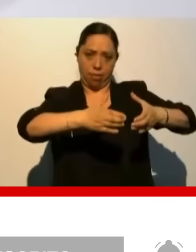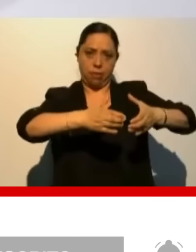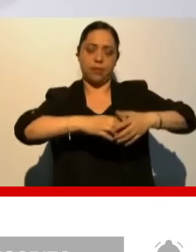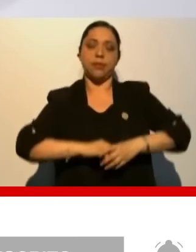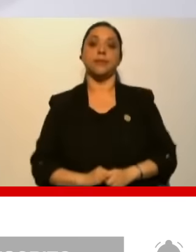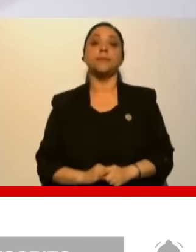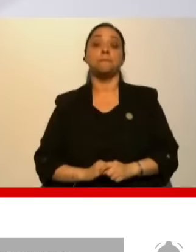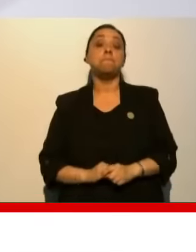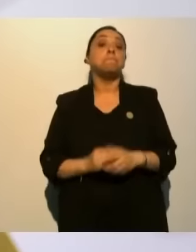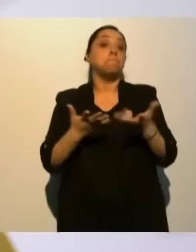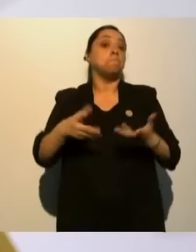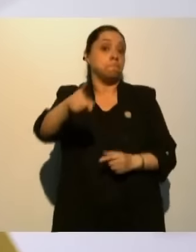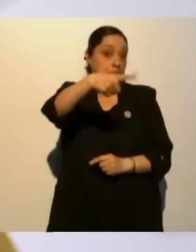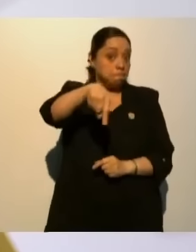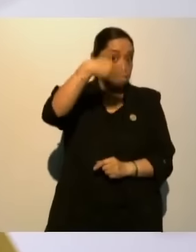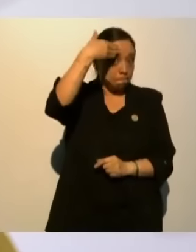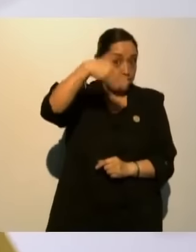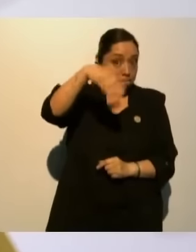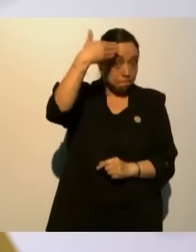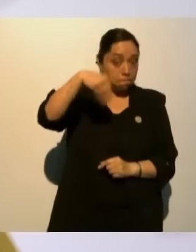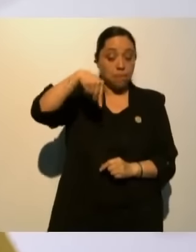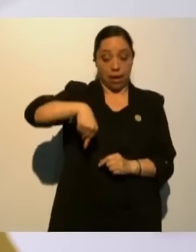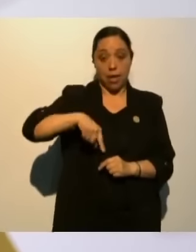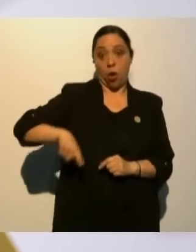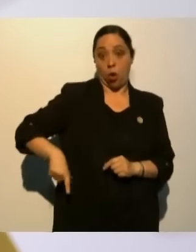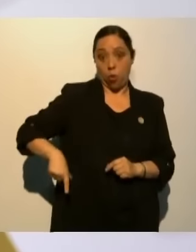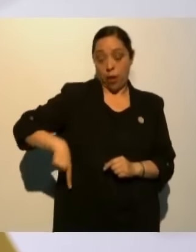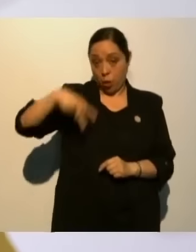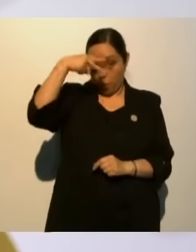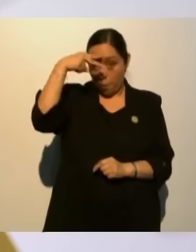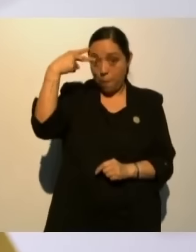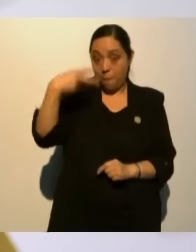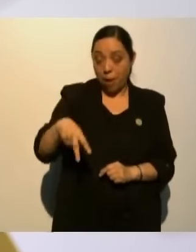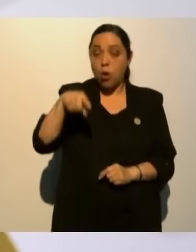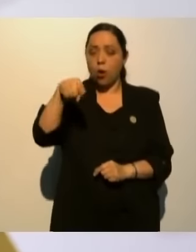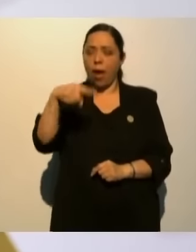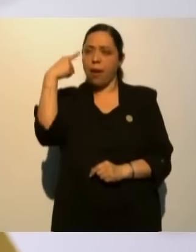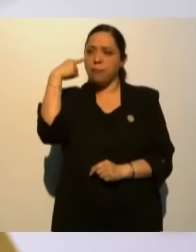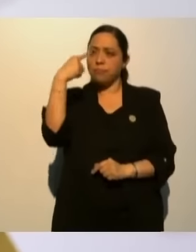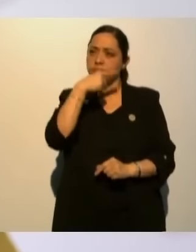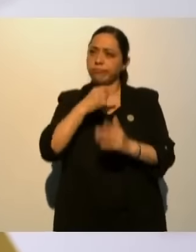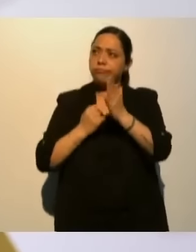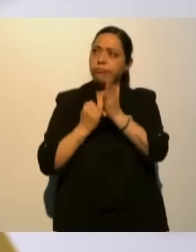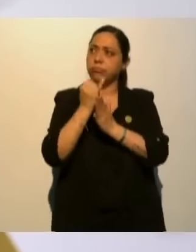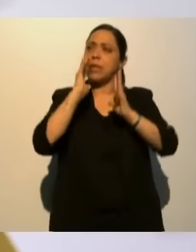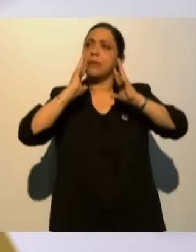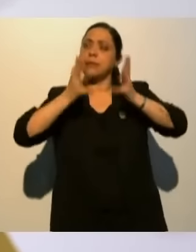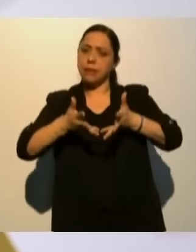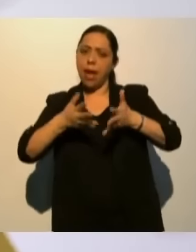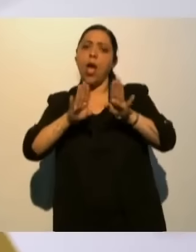ustedes saben el gobierno de México ha puesto en marcha la estrategia de construcción de paz